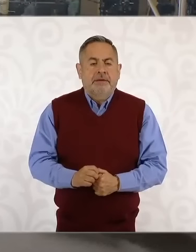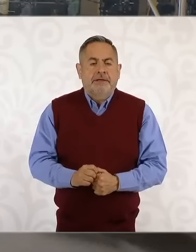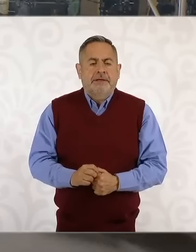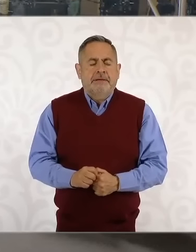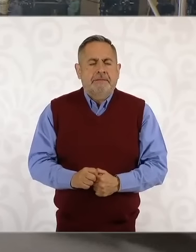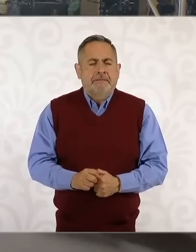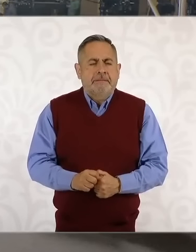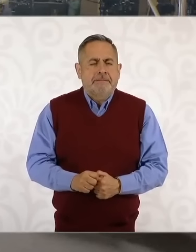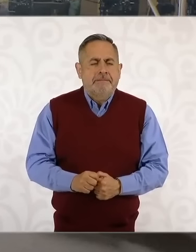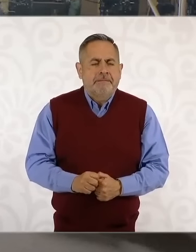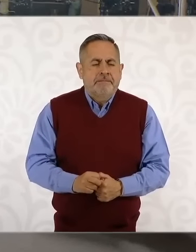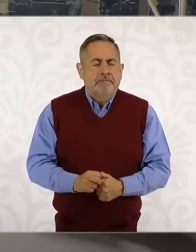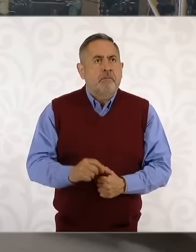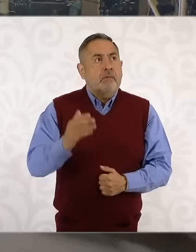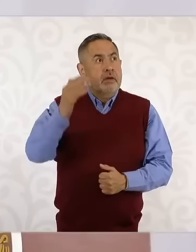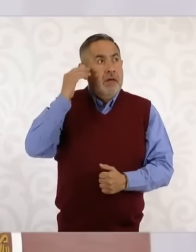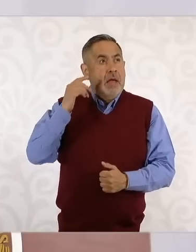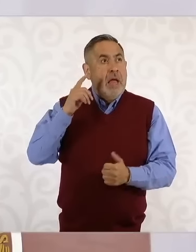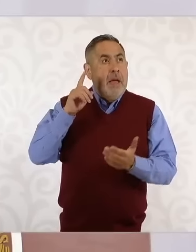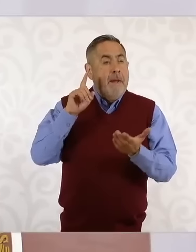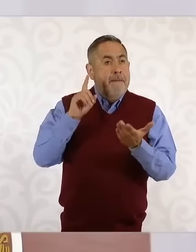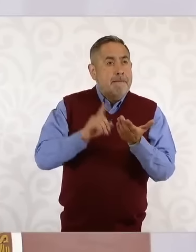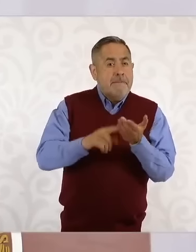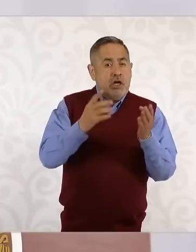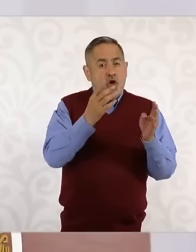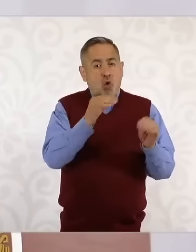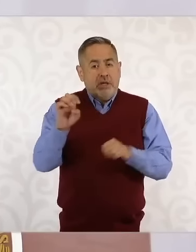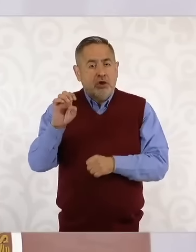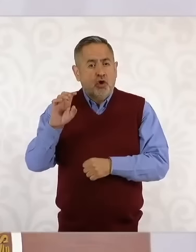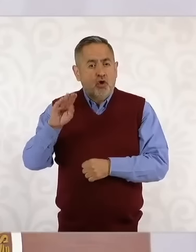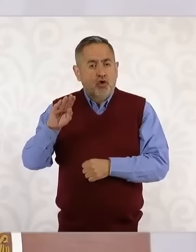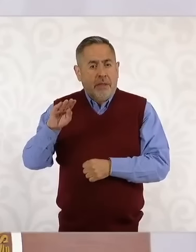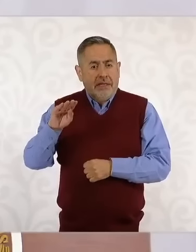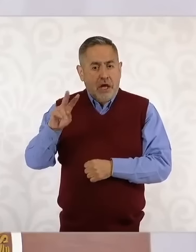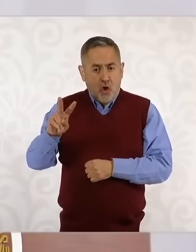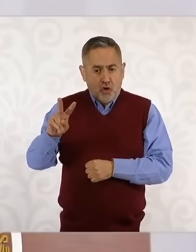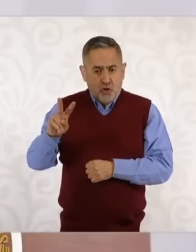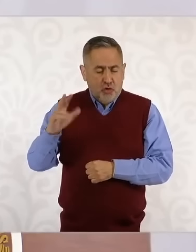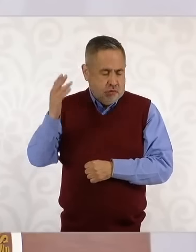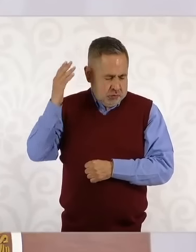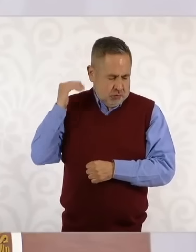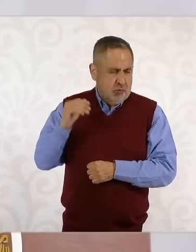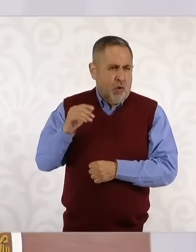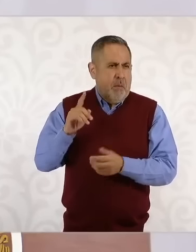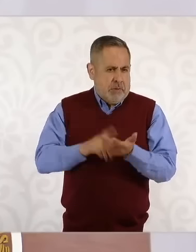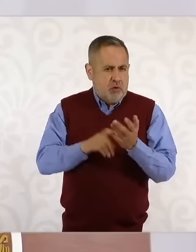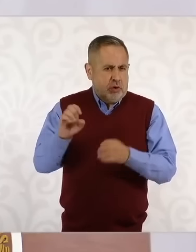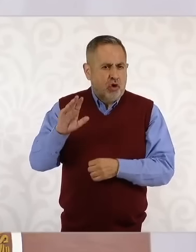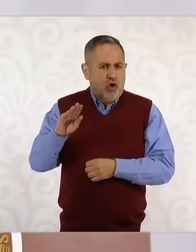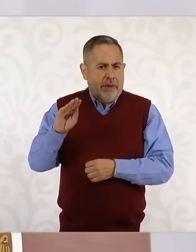Hasta 1992, vamos a ir un poquito atrás.